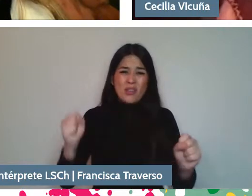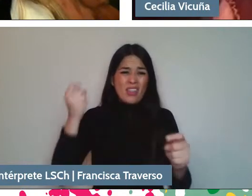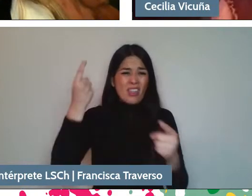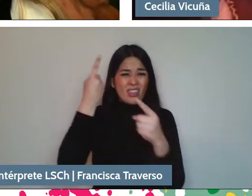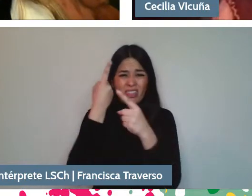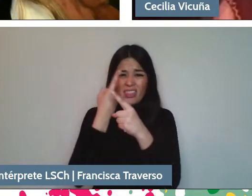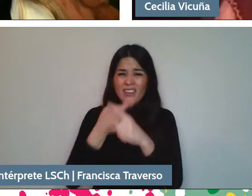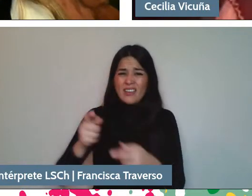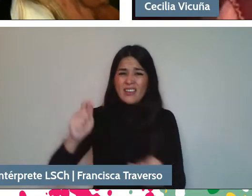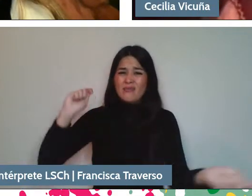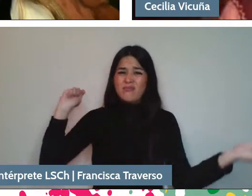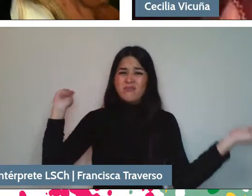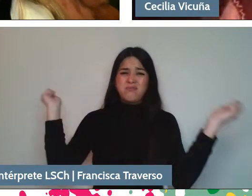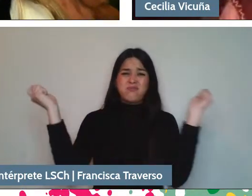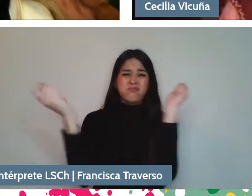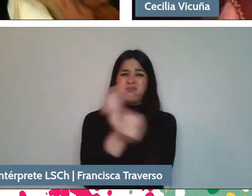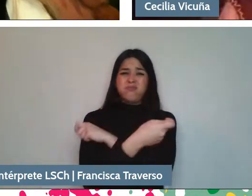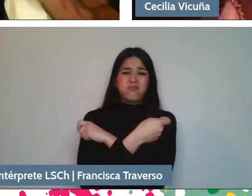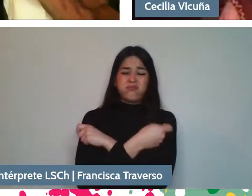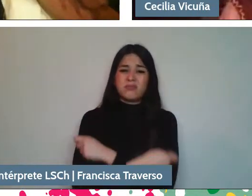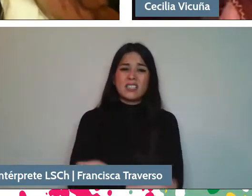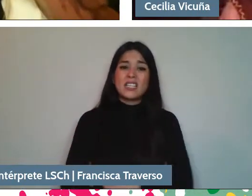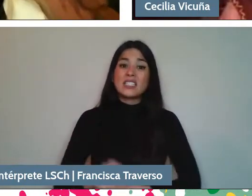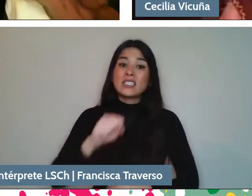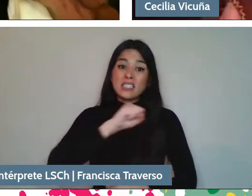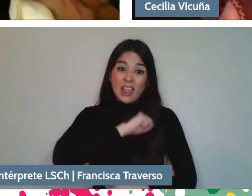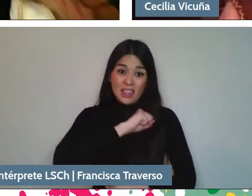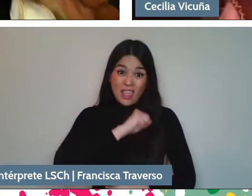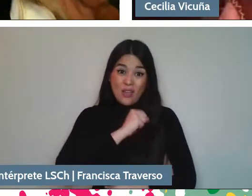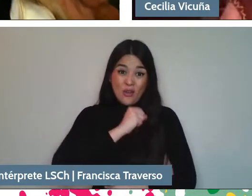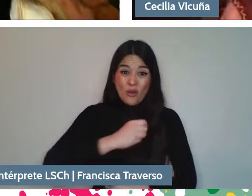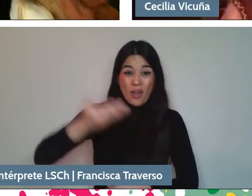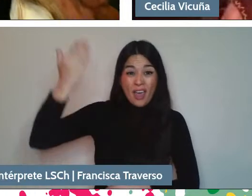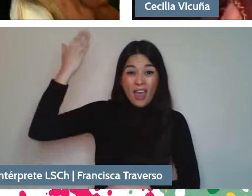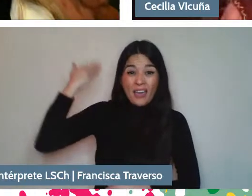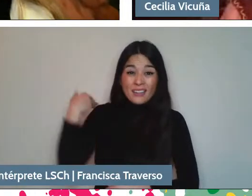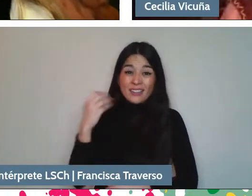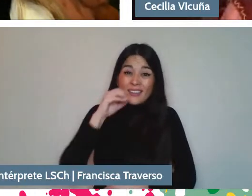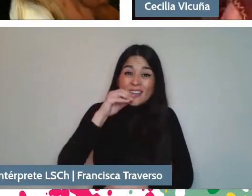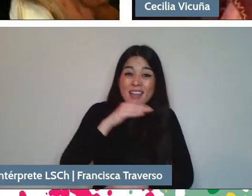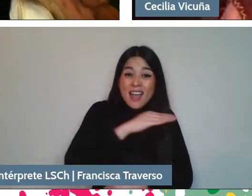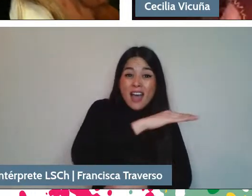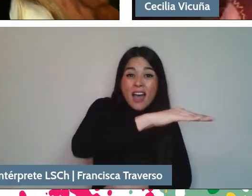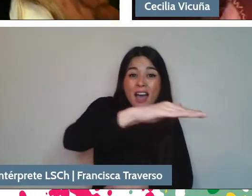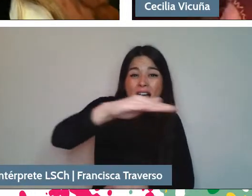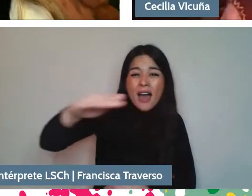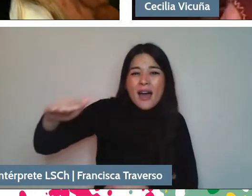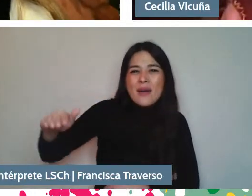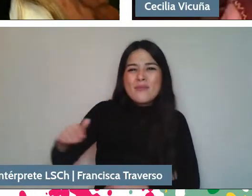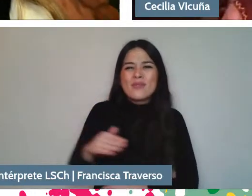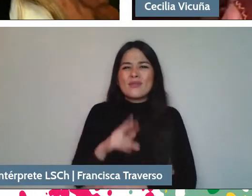Todo eso que dices de un Santiago que todavía era rural y que no había perdido sus vínculos con el mundo ancestral es tan verdadero.